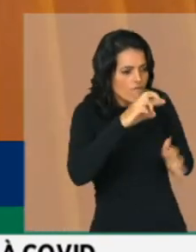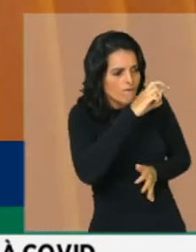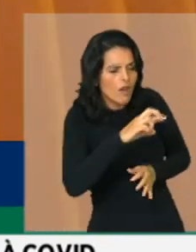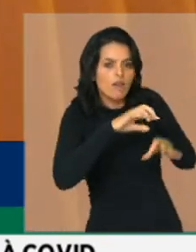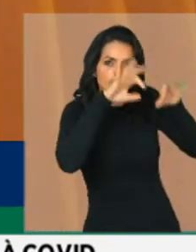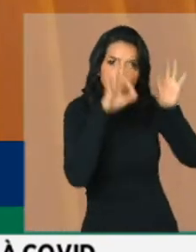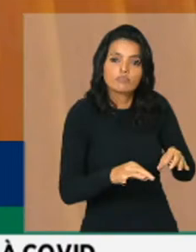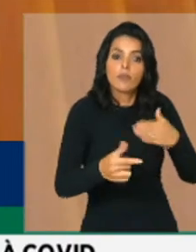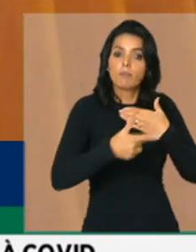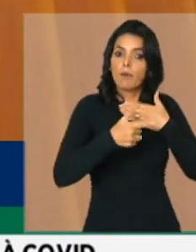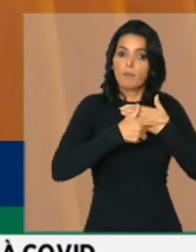DE CONCEDER O TEMPO AO DEPUTADO MOSQUINI, QUE PEDIU,